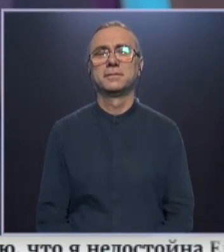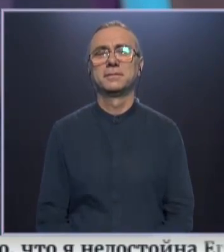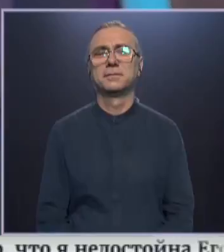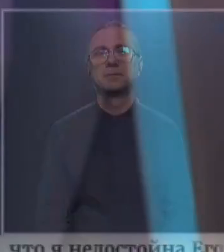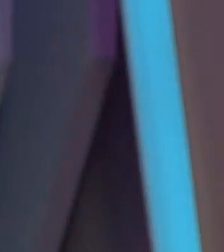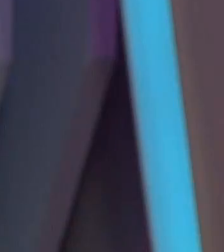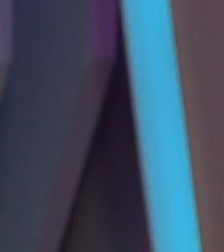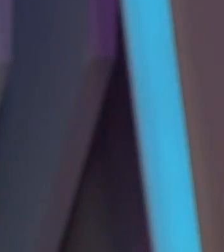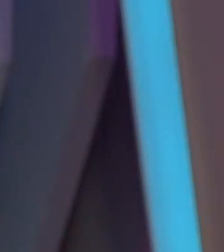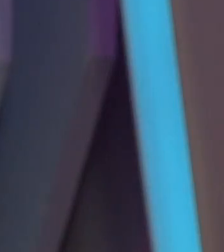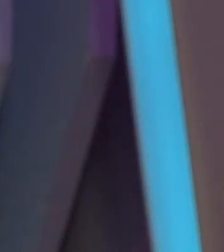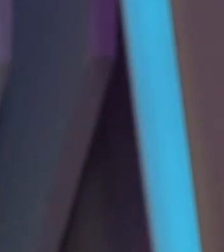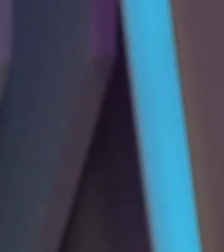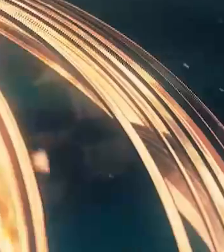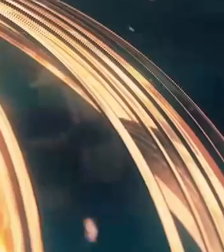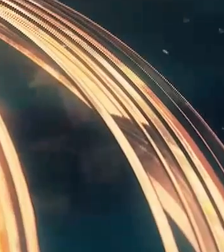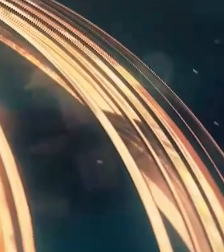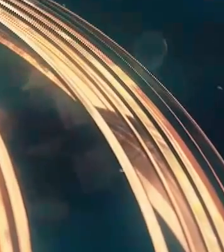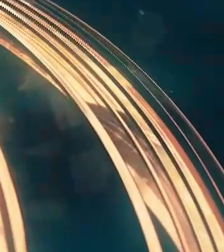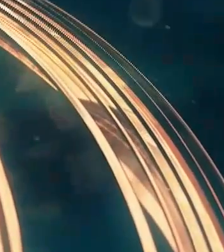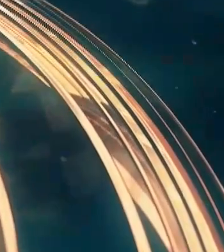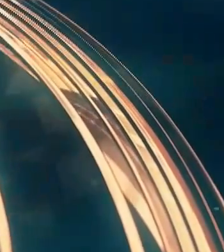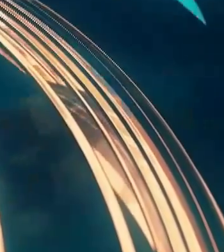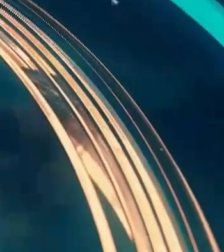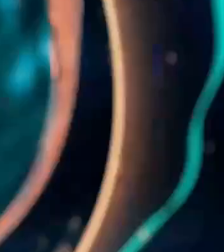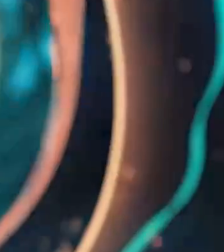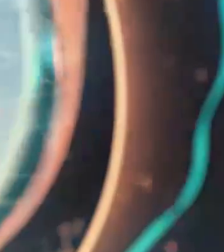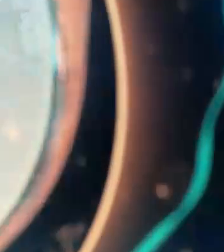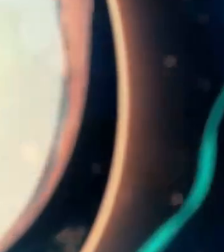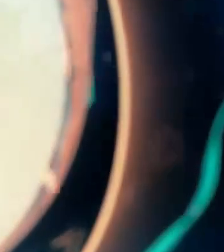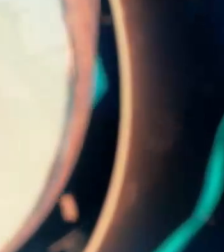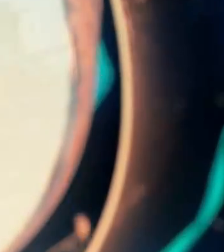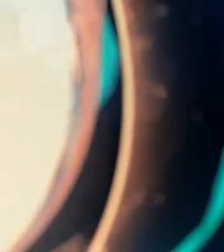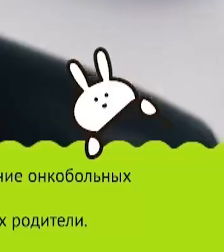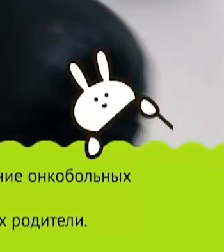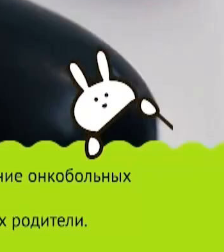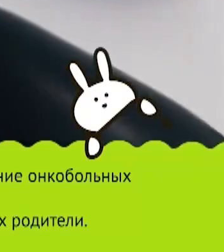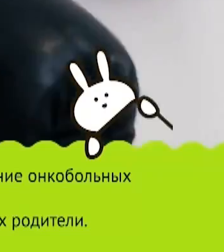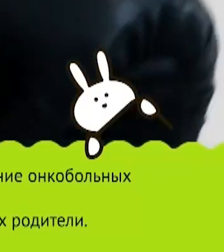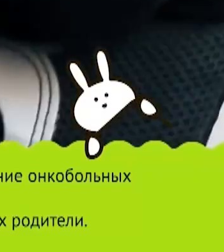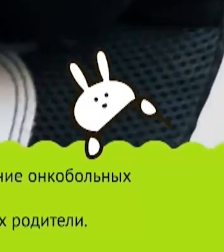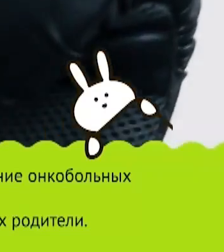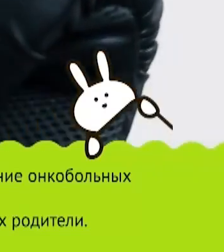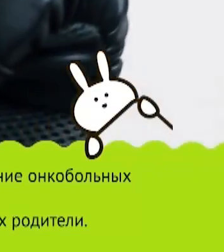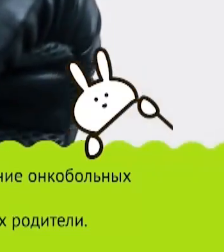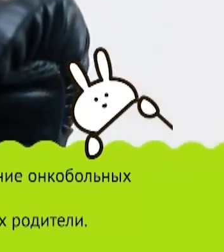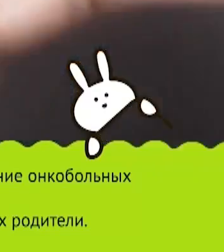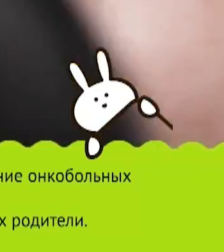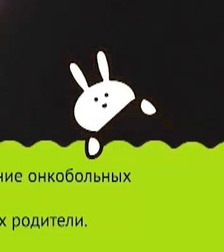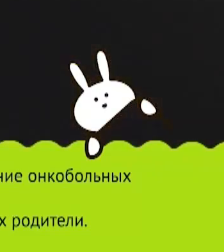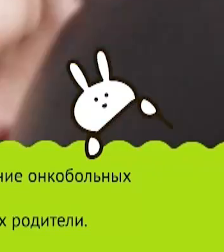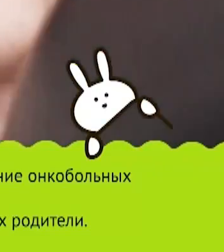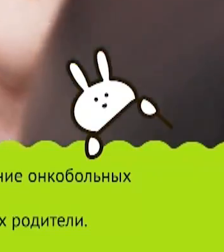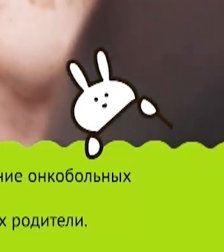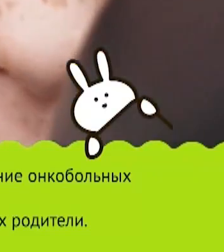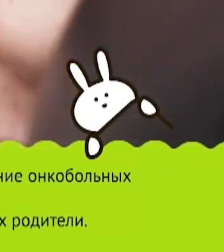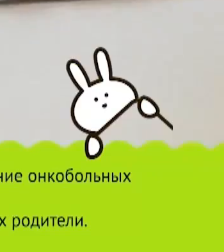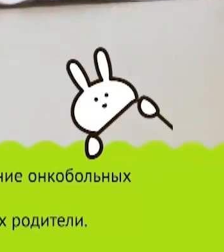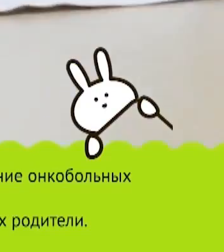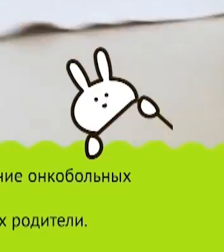[музыка] каждый день мы боремся с болезнью мечтаем